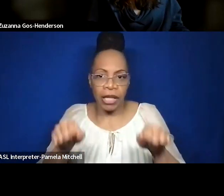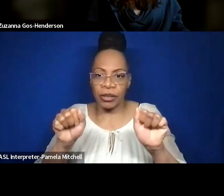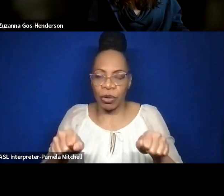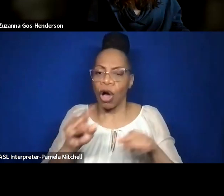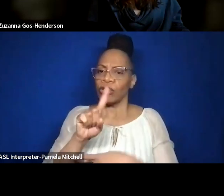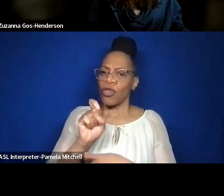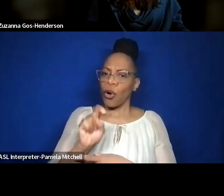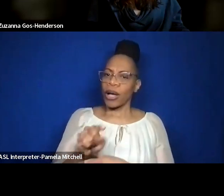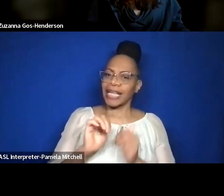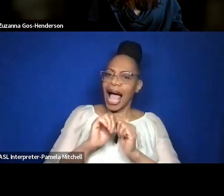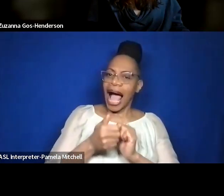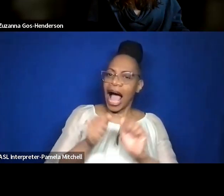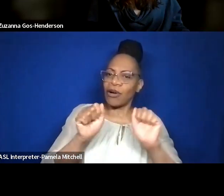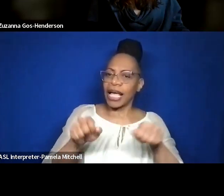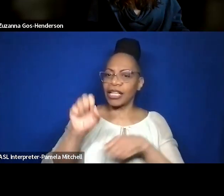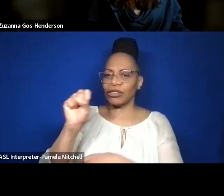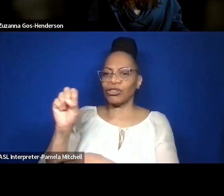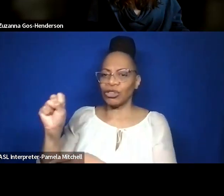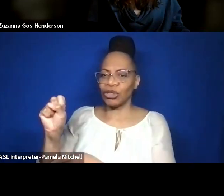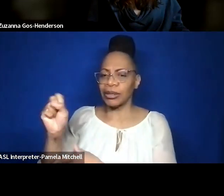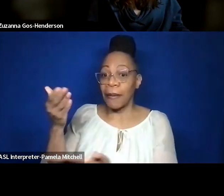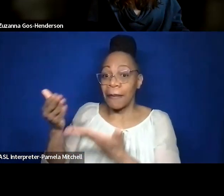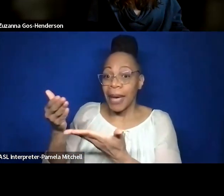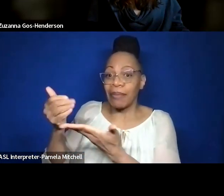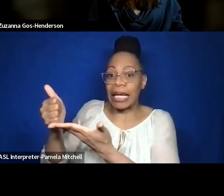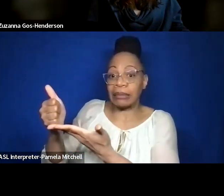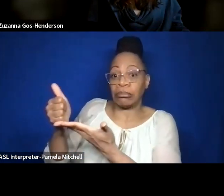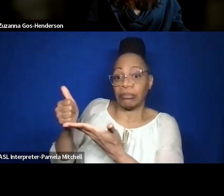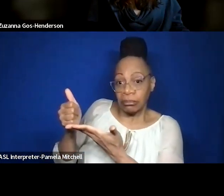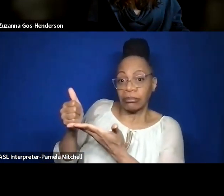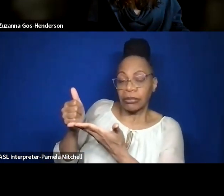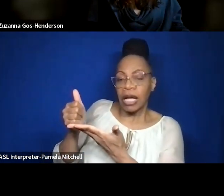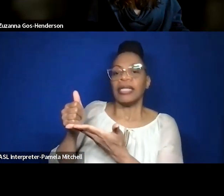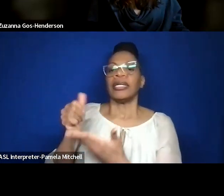¿Cómo puede la Seguridad Social ayudar con eso? Jarita, ¿tienes algún consejo